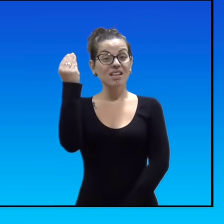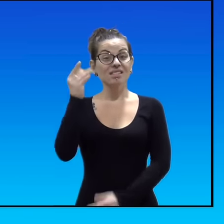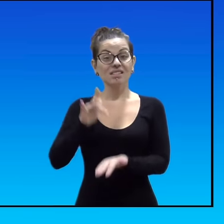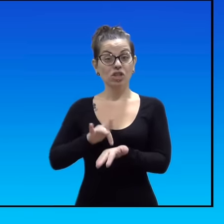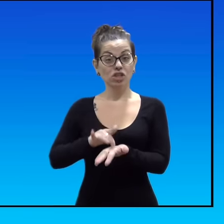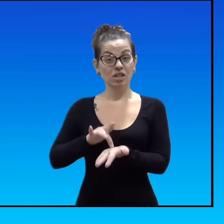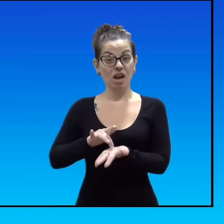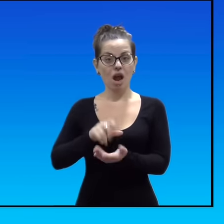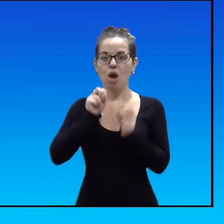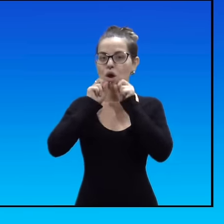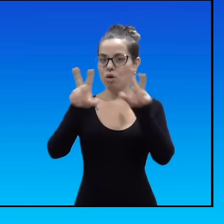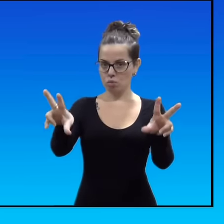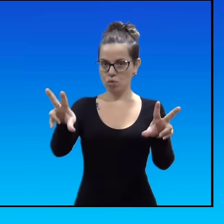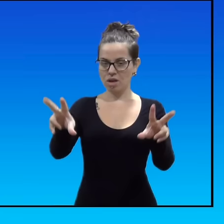La Sede Centrale ENS comunica che